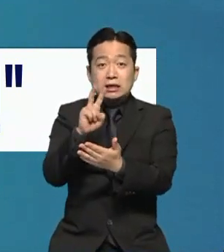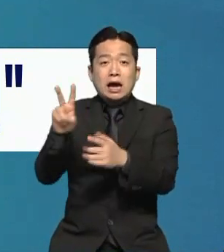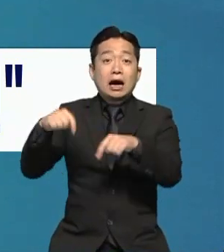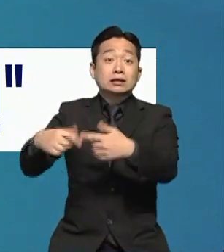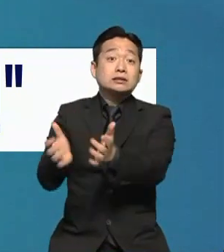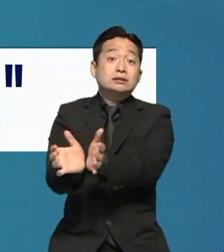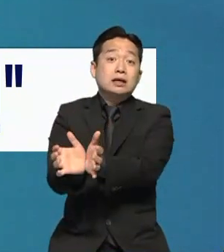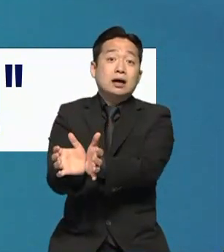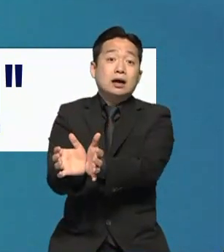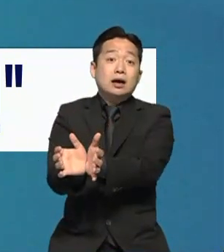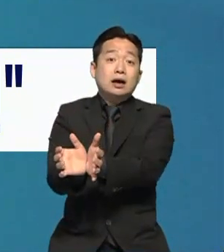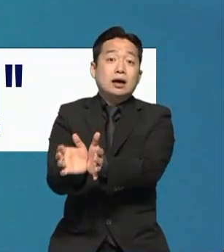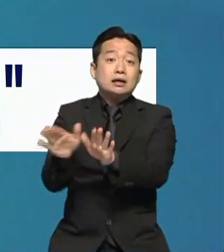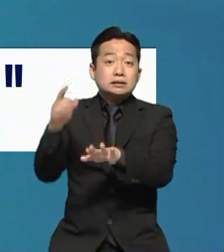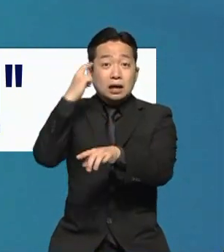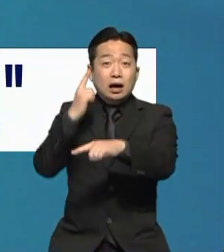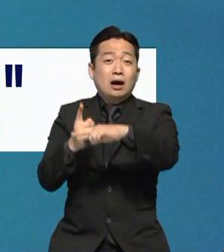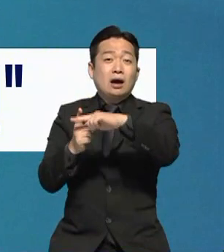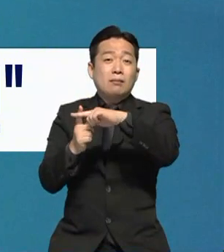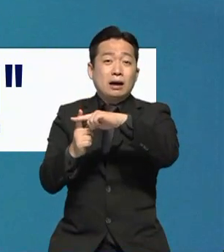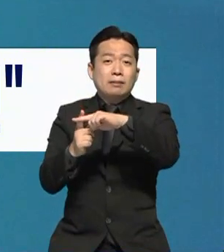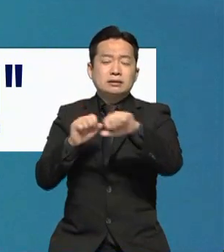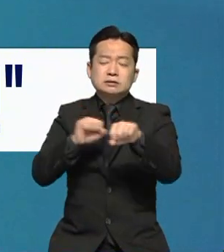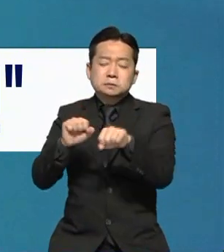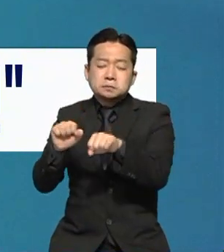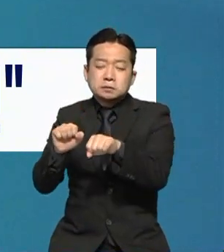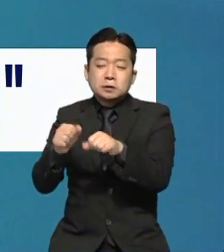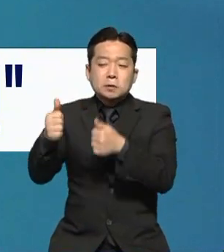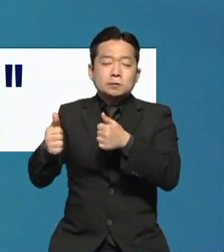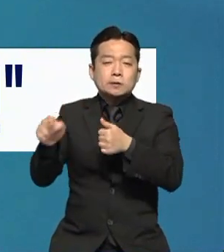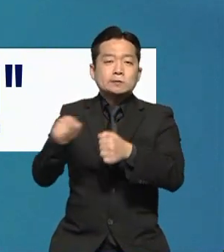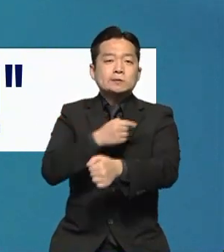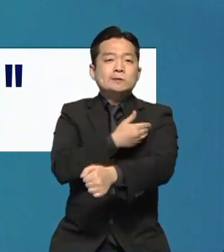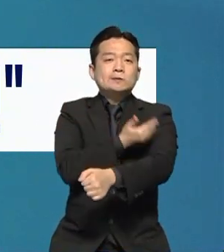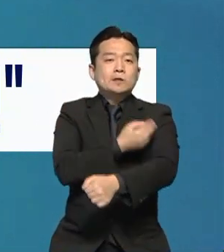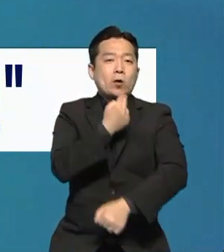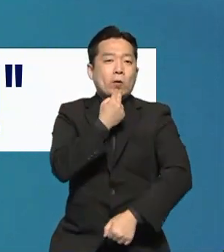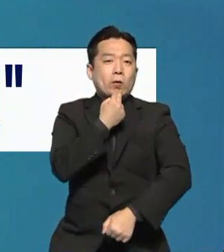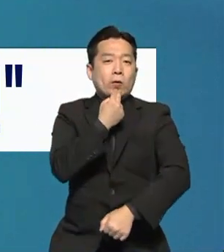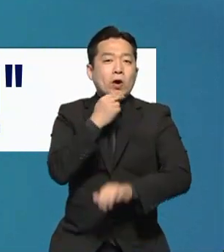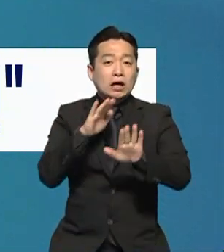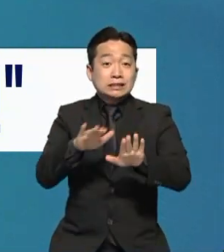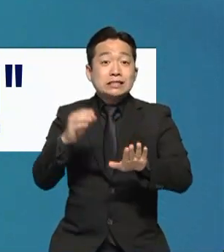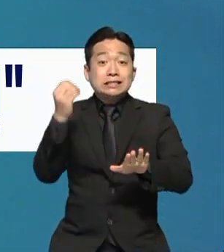포지티브 경쟁에는 자신이 없다 보니까 이 선거전 전체를 네거티브 전으로 좀 이끌고